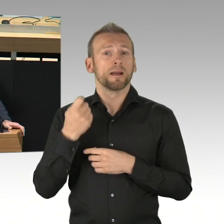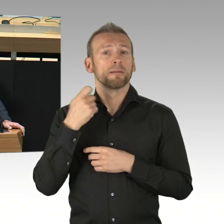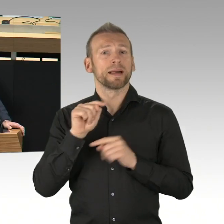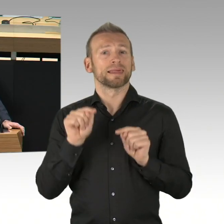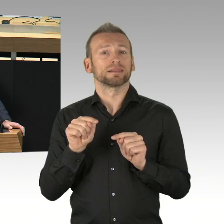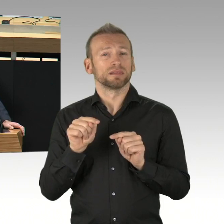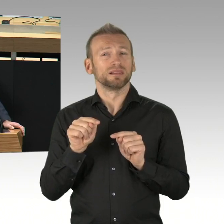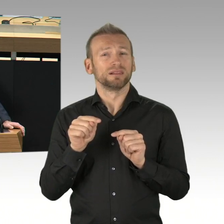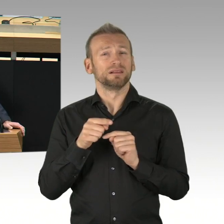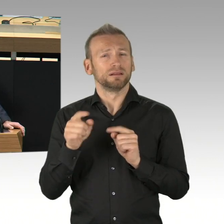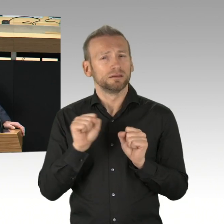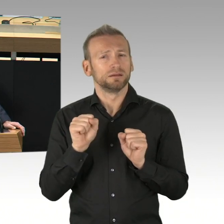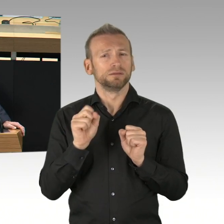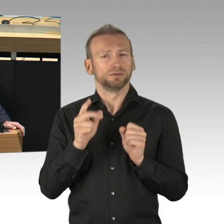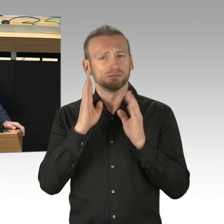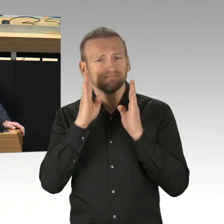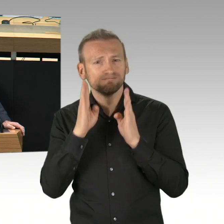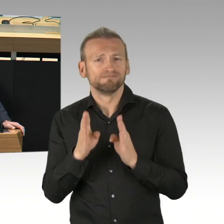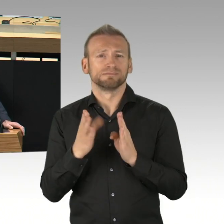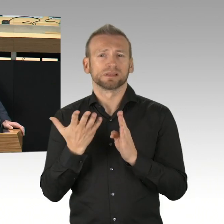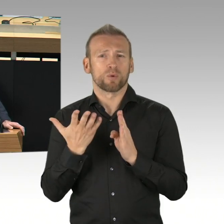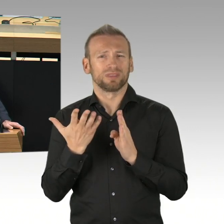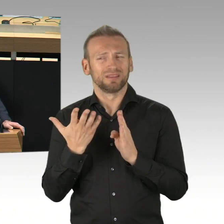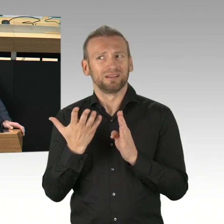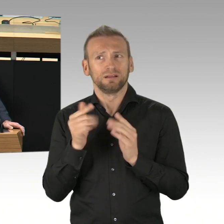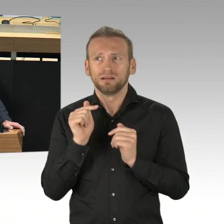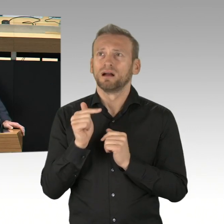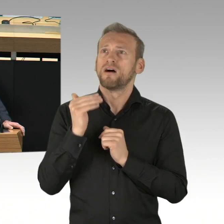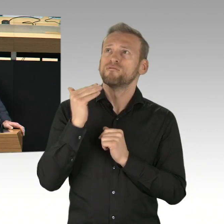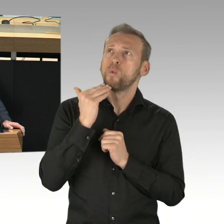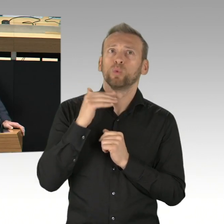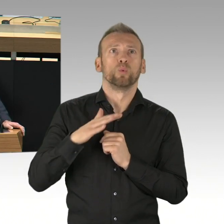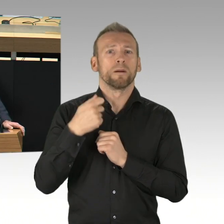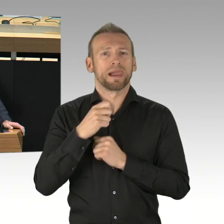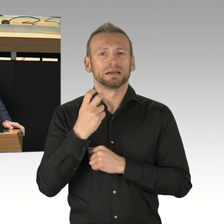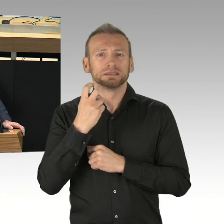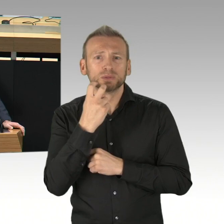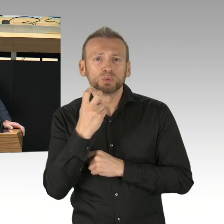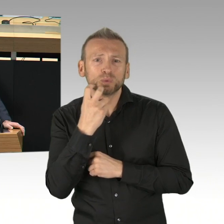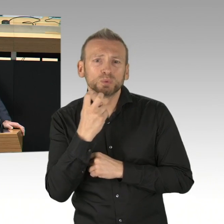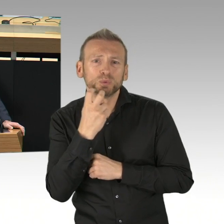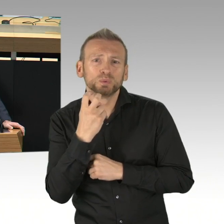Wer profitiert denn von den Mietobergrenzen? Die einkommensschwachen Mieter in günstigen Wohnungen?